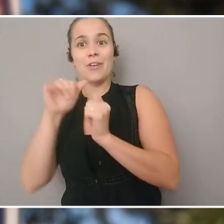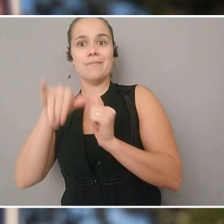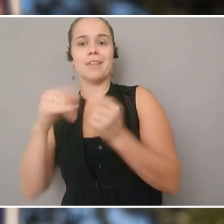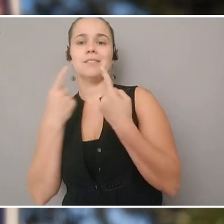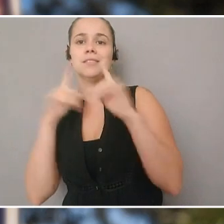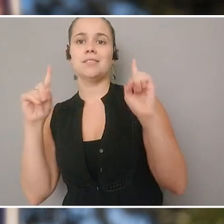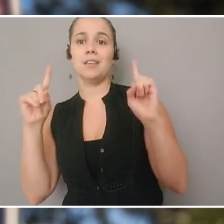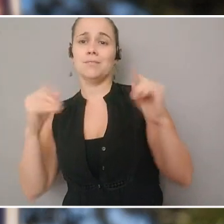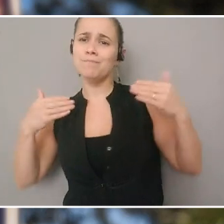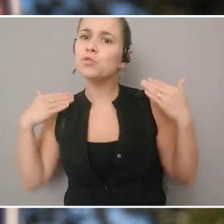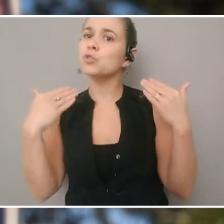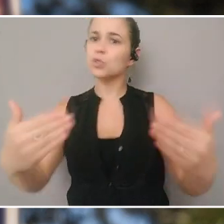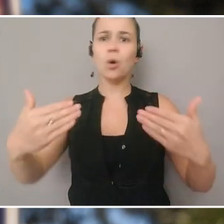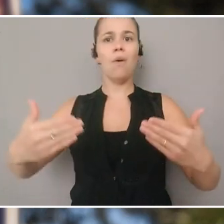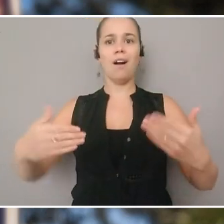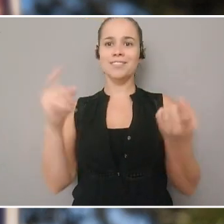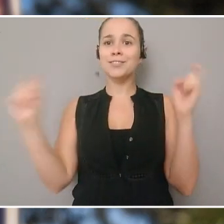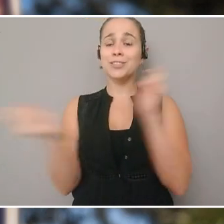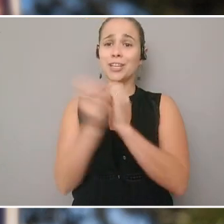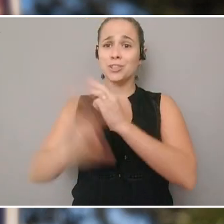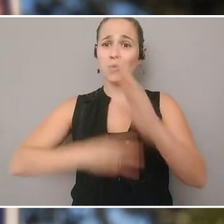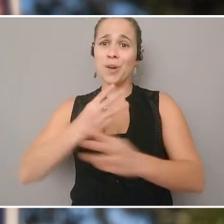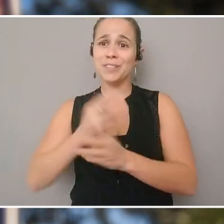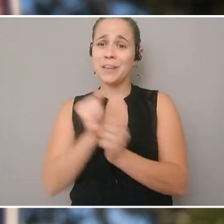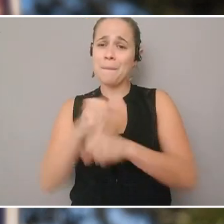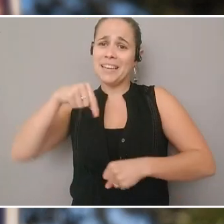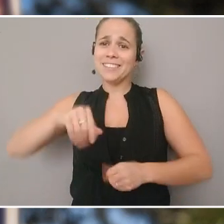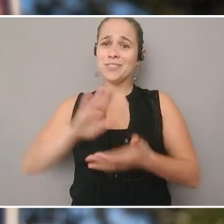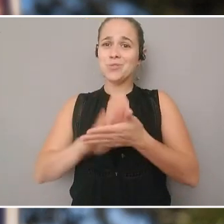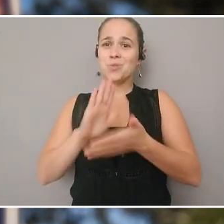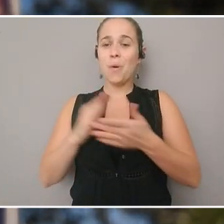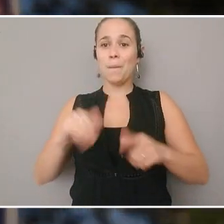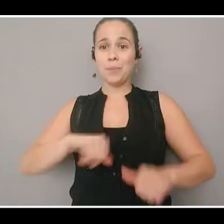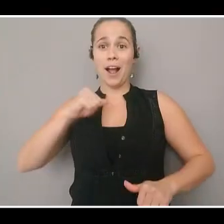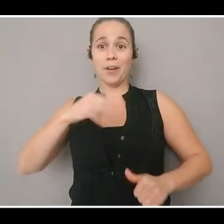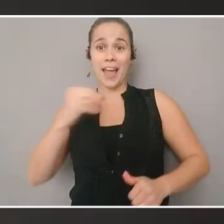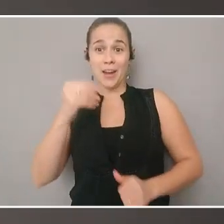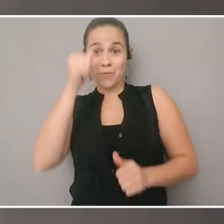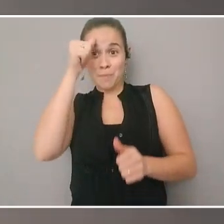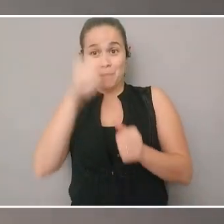mundo, sean orgullo de RCC y recuerden